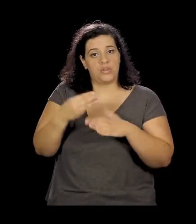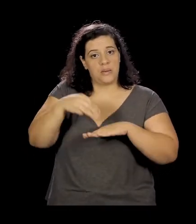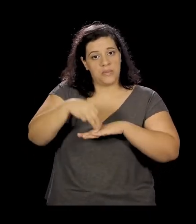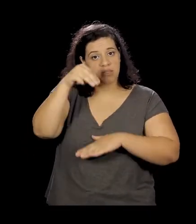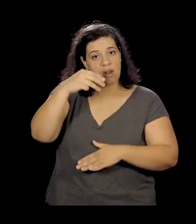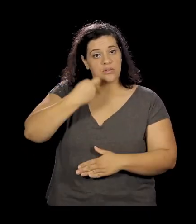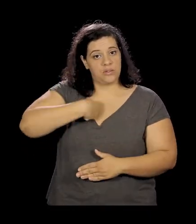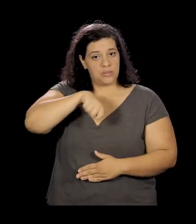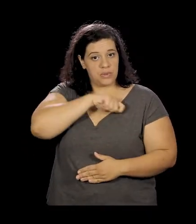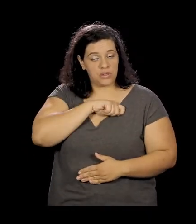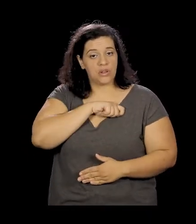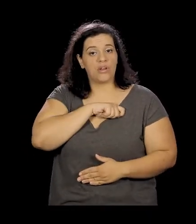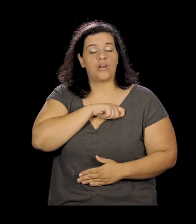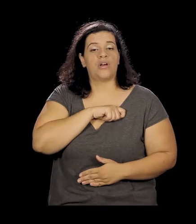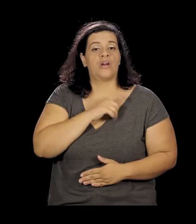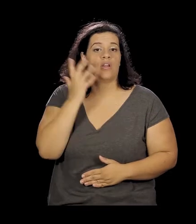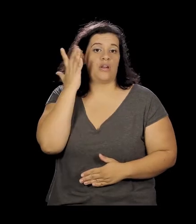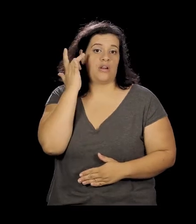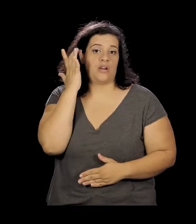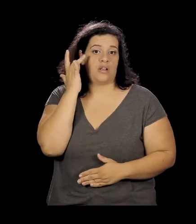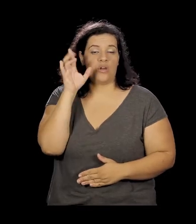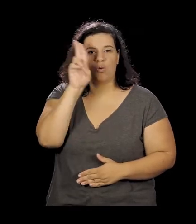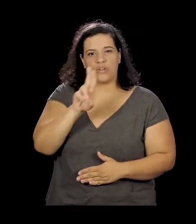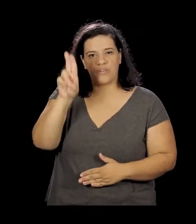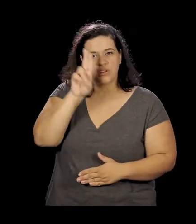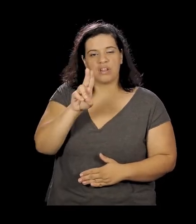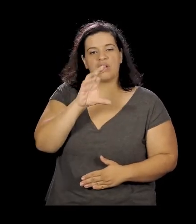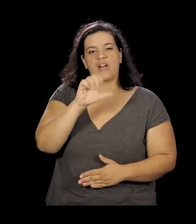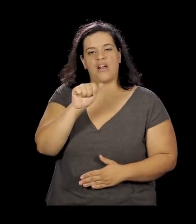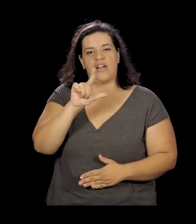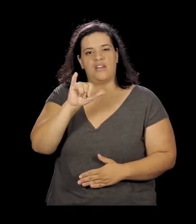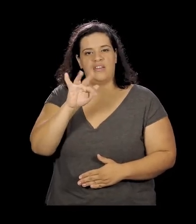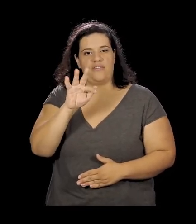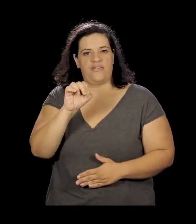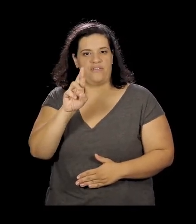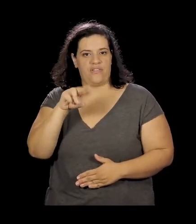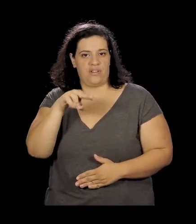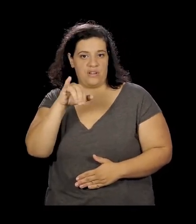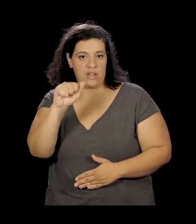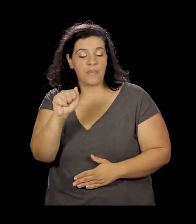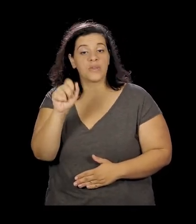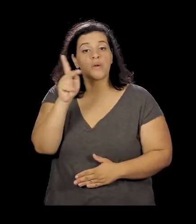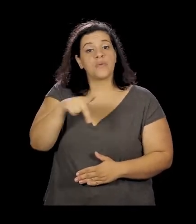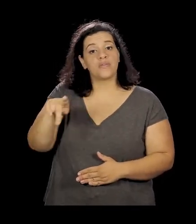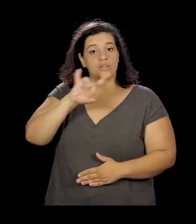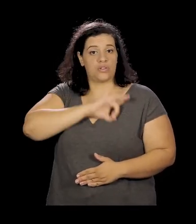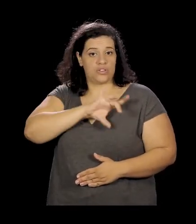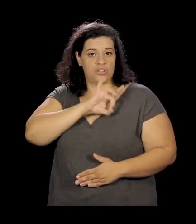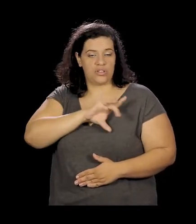na Universidade da Califórnia, Riverside. Eu tinha um professor chileno, Roberto Hozven,